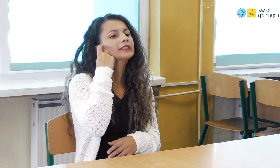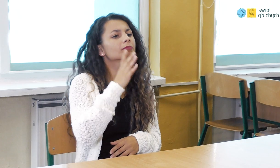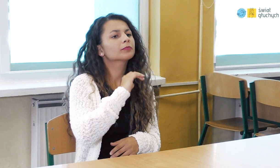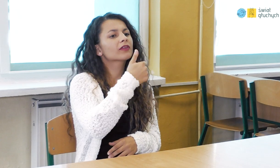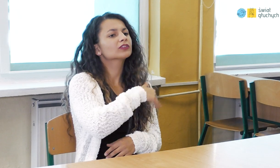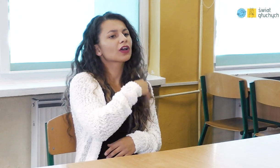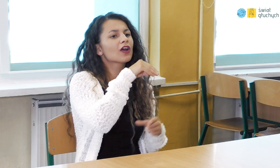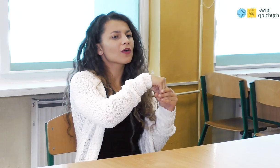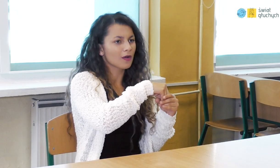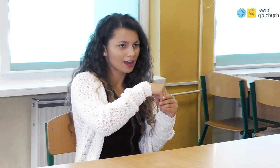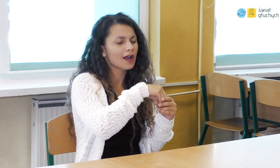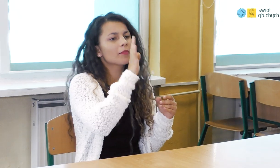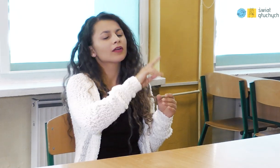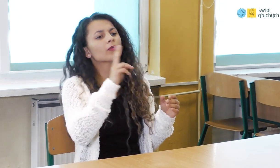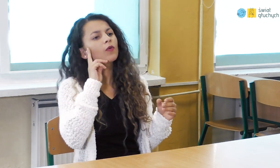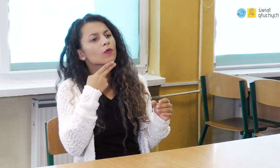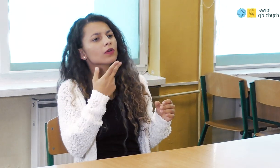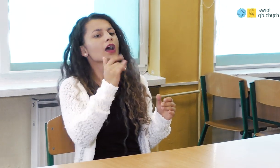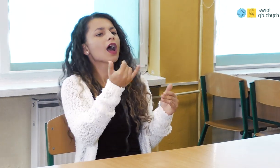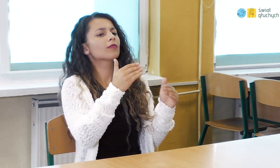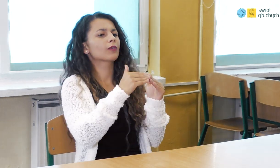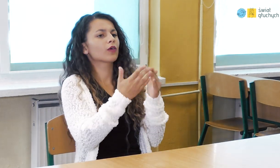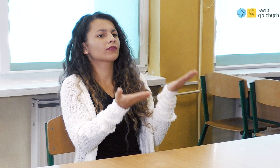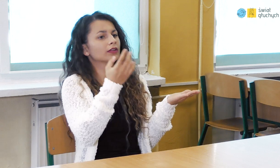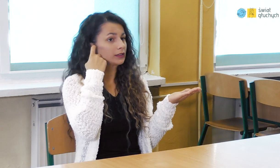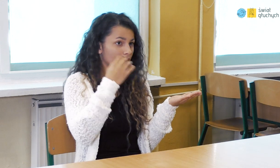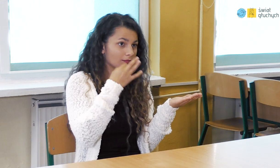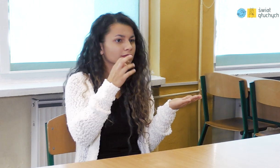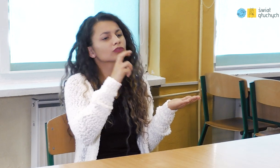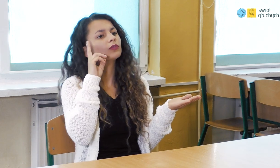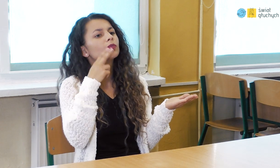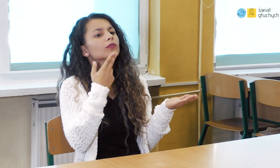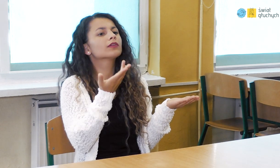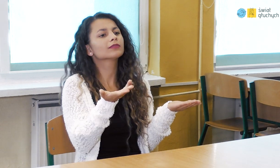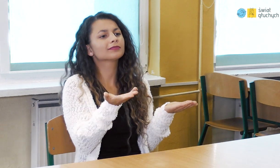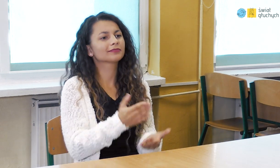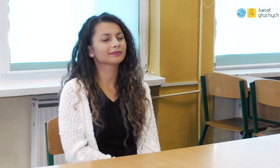Chodziłeś do szkoły dla osób słyszących, a później dla głuchych. Jeśli możesz porównać, to która była lepsza?